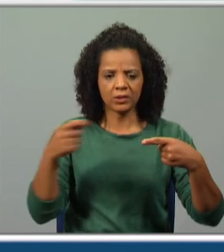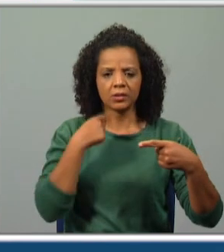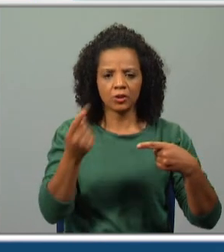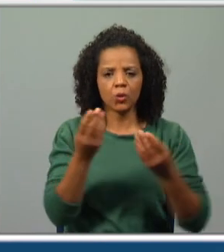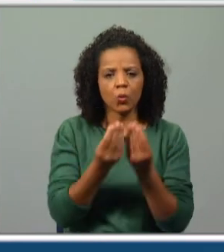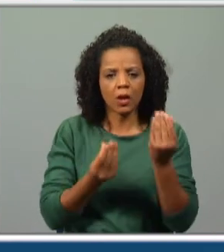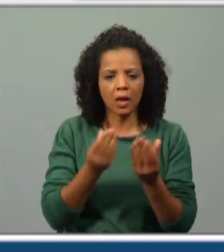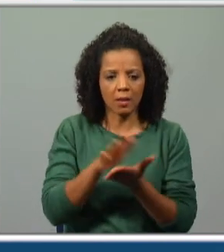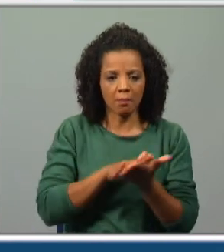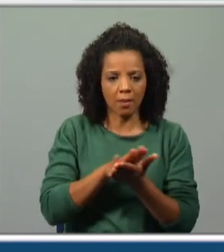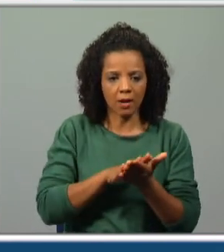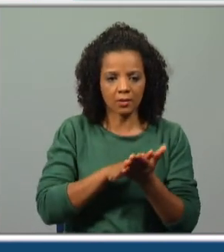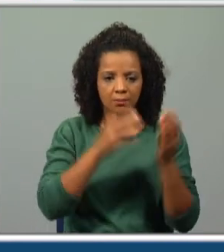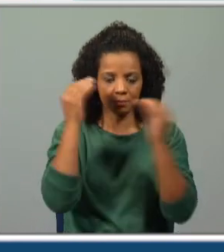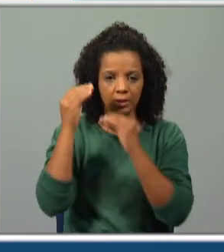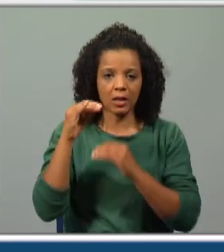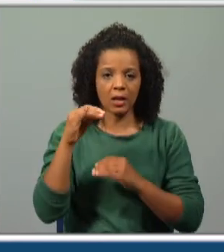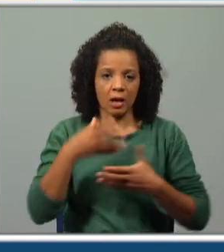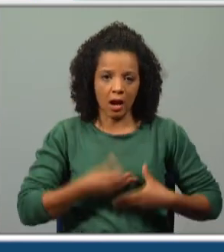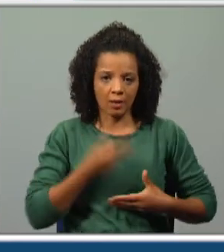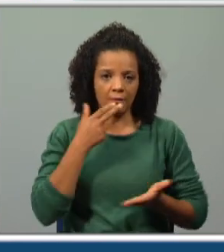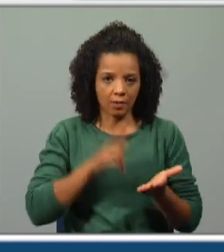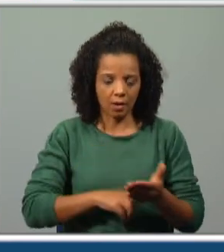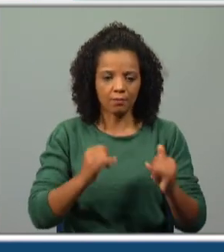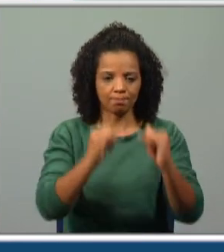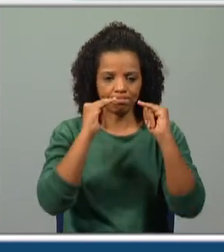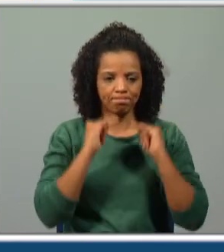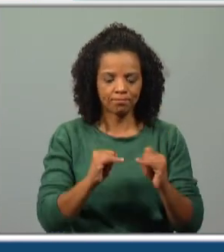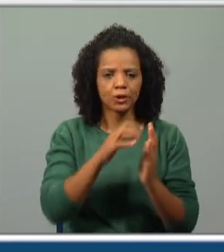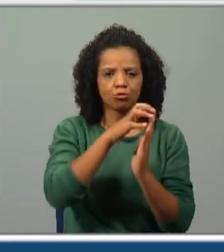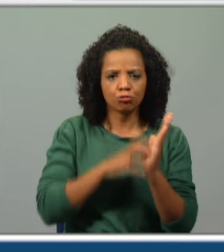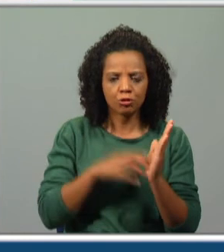qualidade de base da personagem águia É verdade ao longo da obra A referências 老鷹角色 É 的基礎品質整部作品的真相 A 參考資料